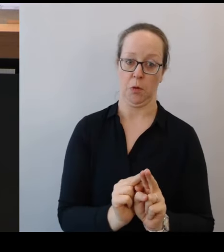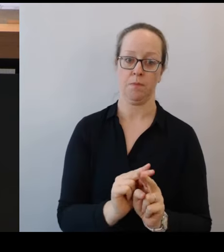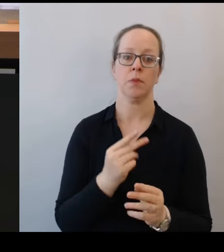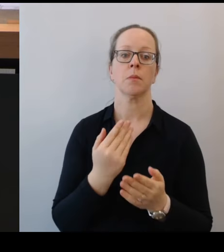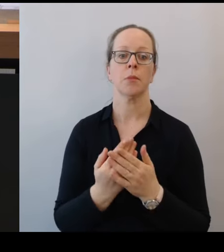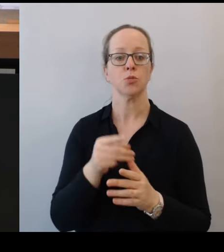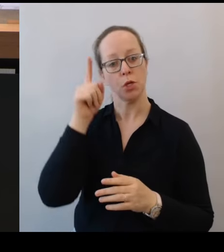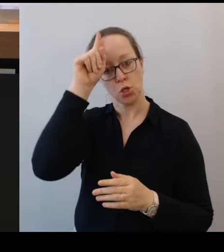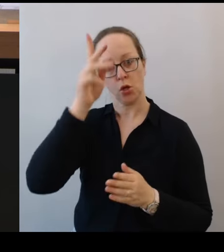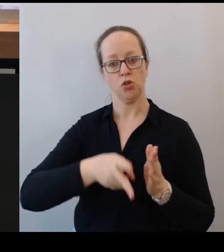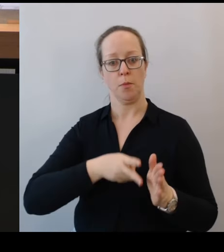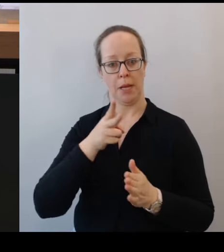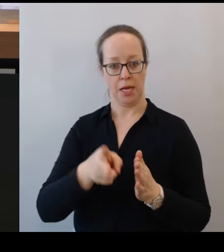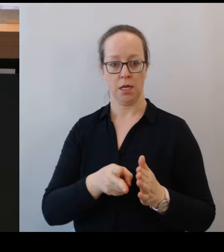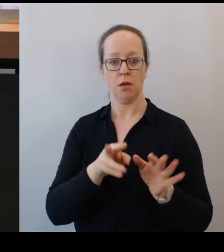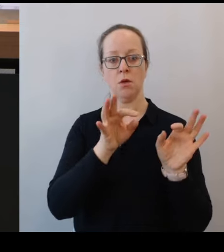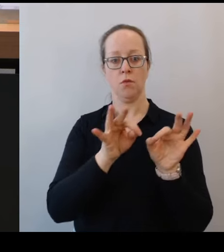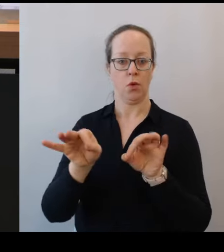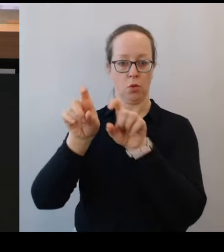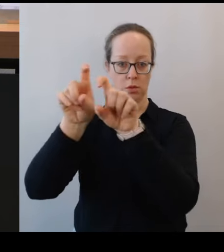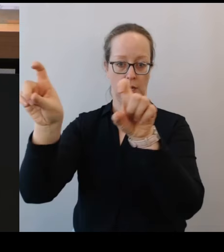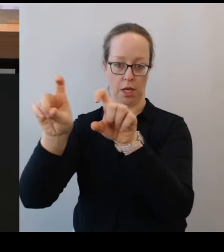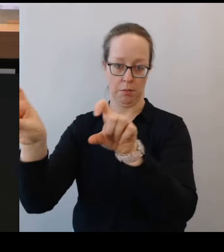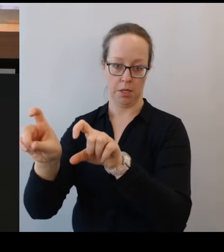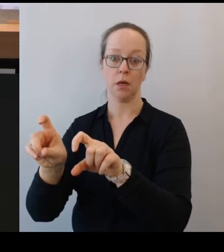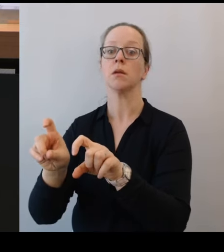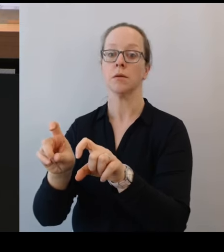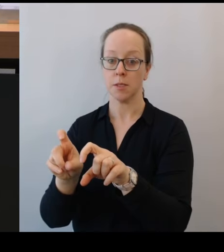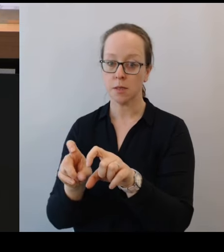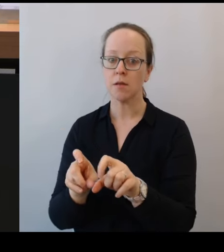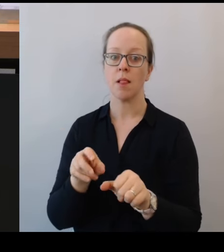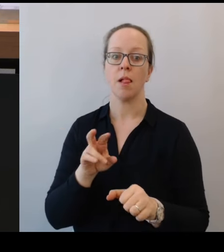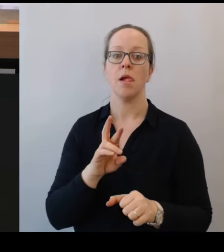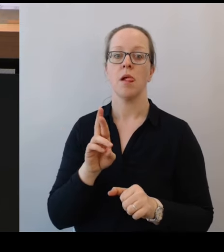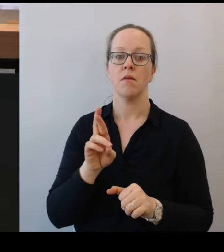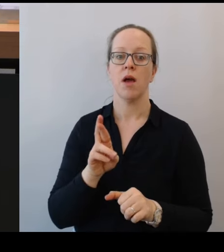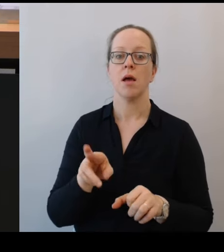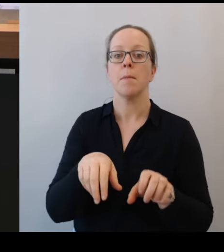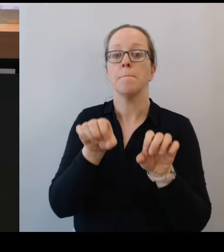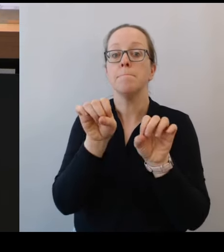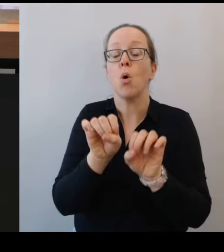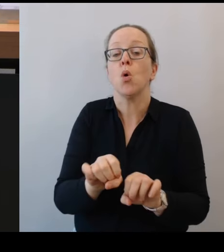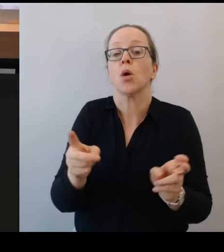"mögliche bzw. bestehende Interessenkonflikte unverzüglich ihrer Führungskraft anzeigen."